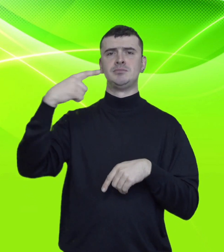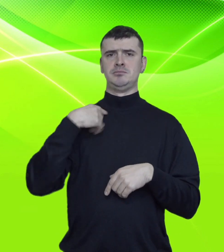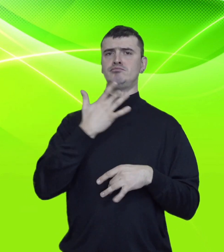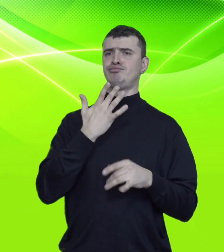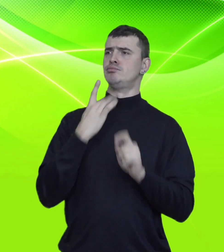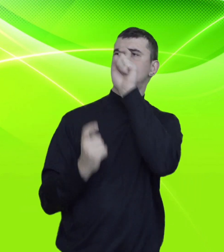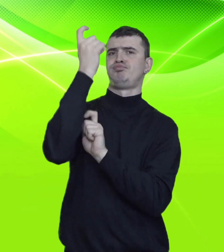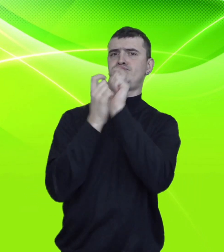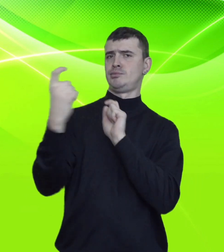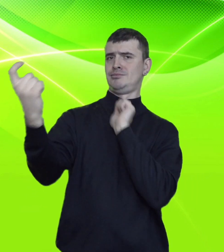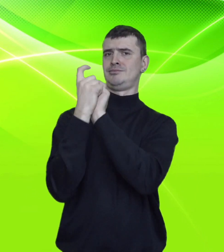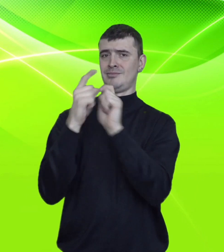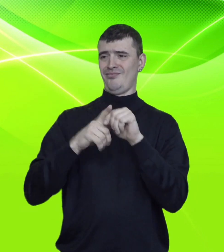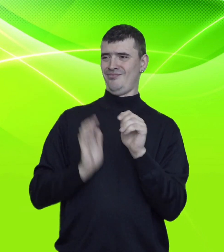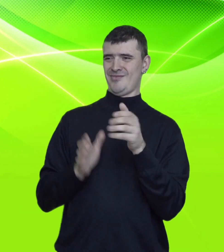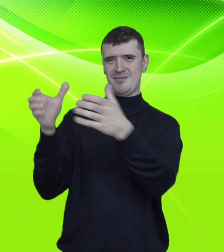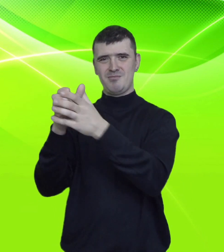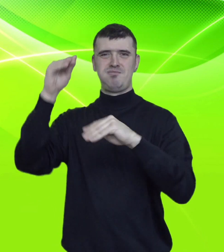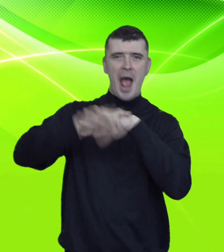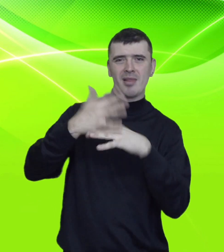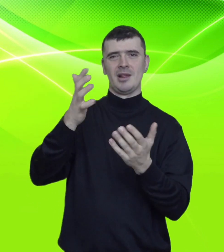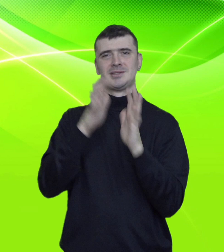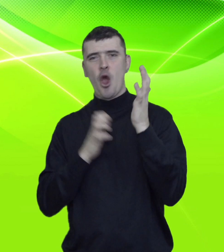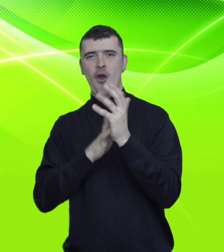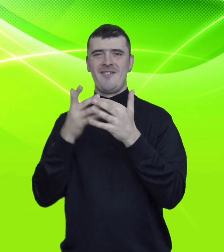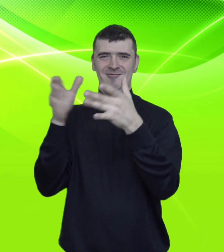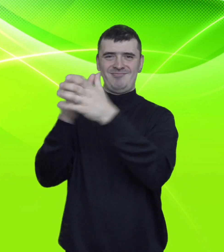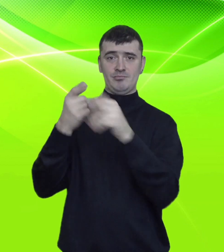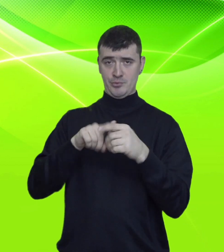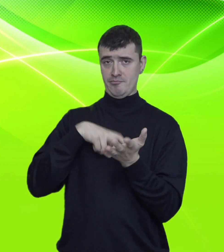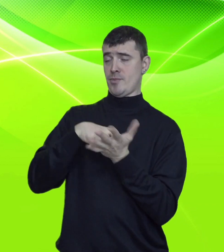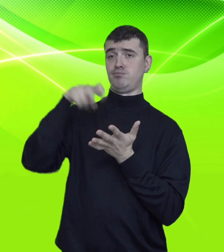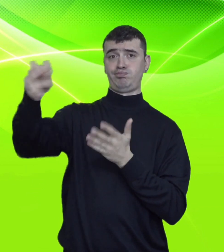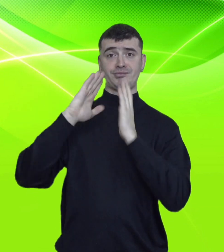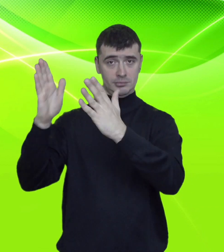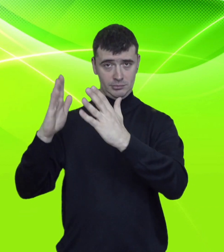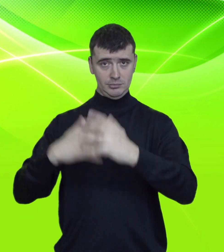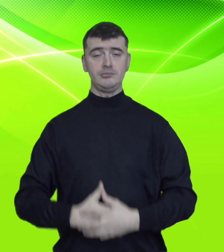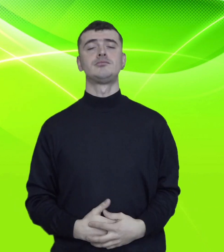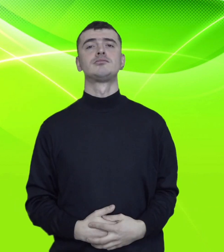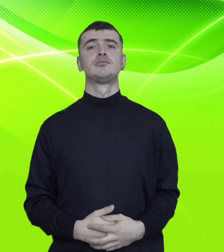действия которой он намерен оспорить.